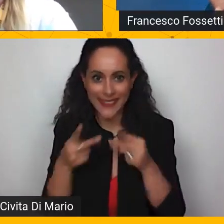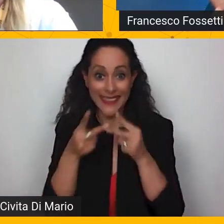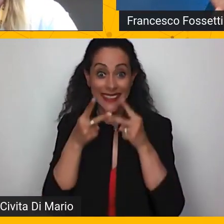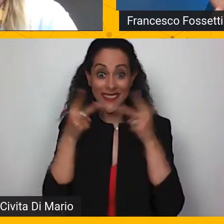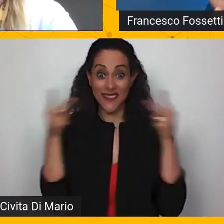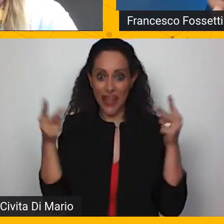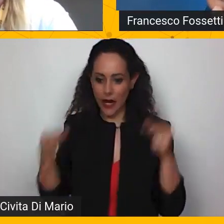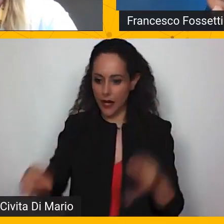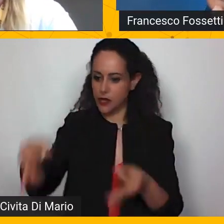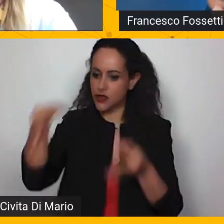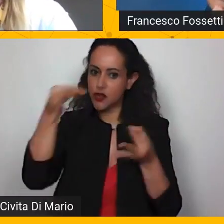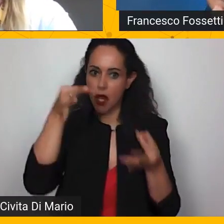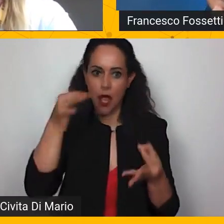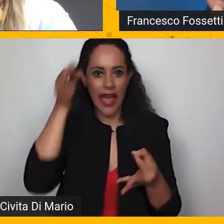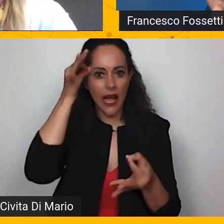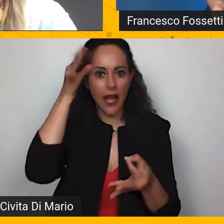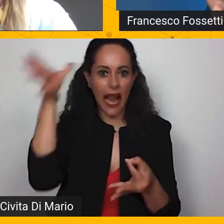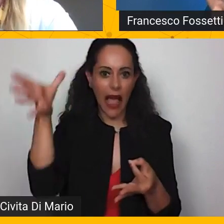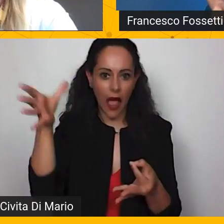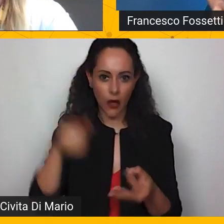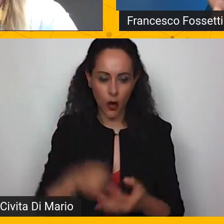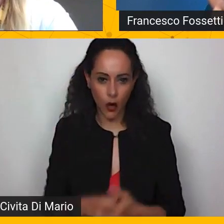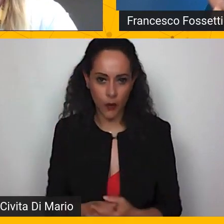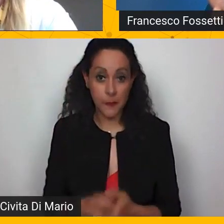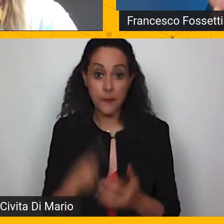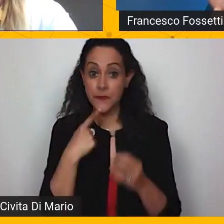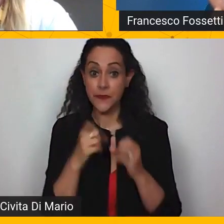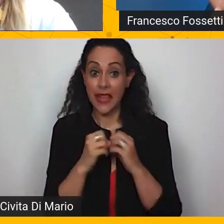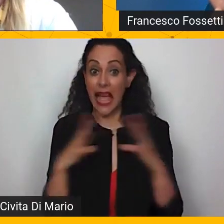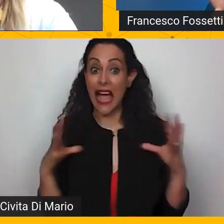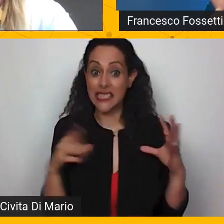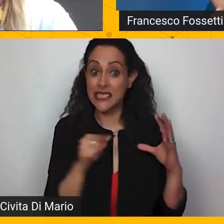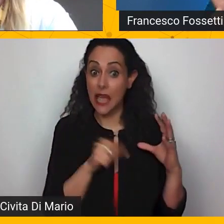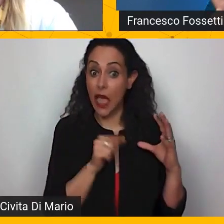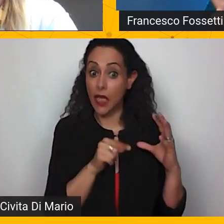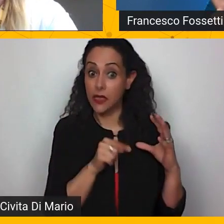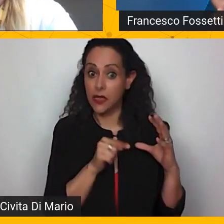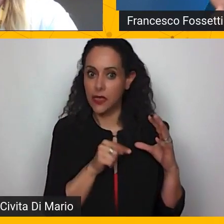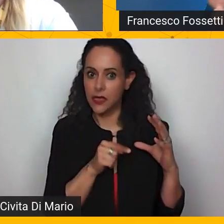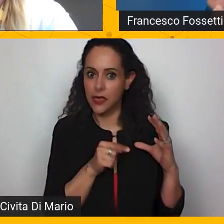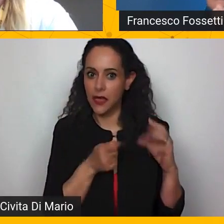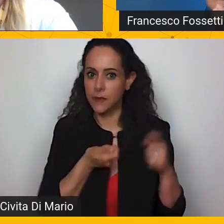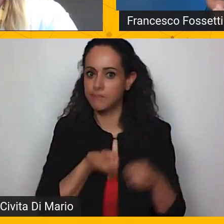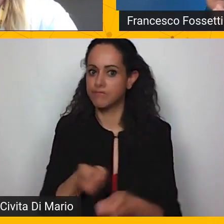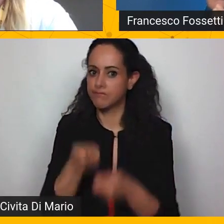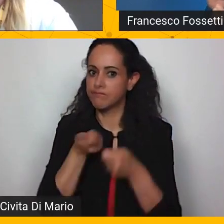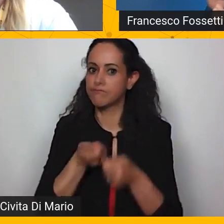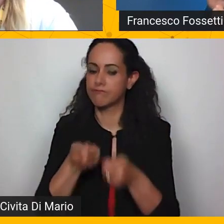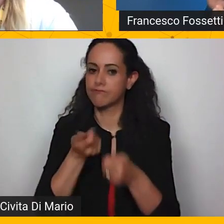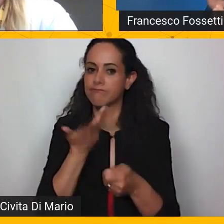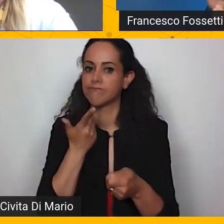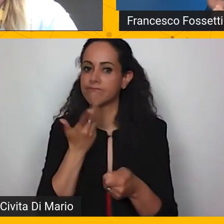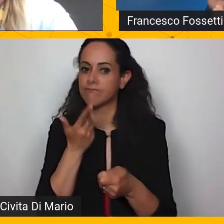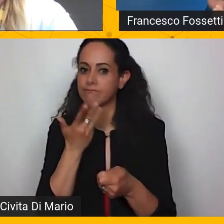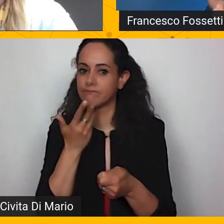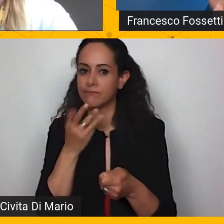trovi l'elemento più raro. Quindi le aziende stesse creano